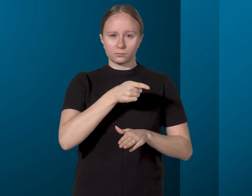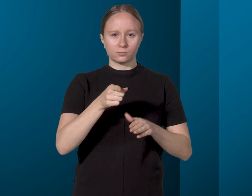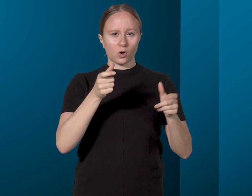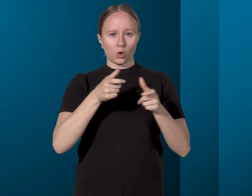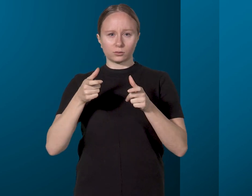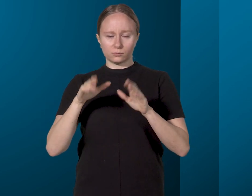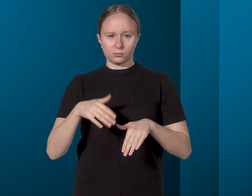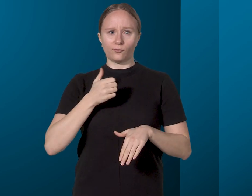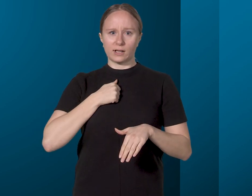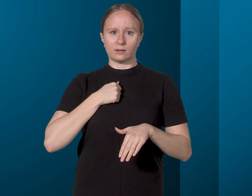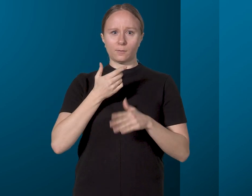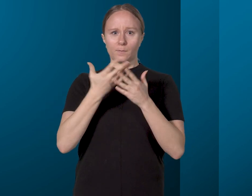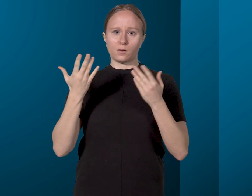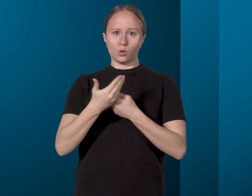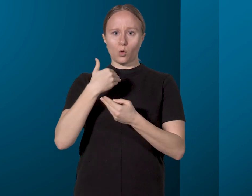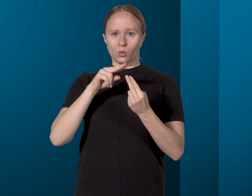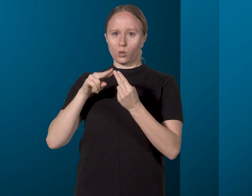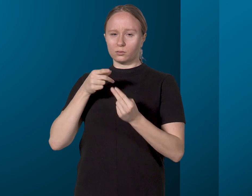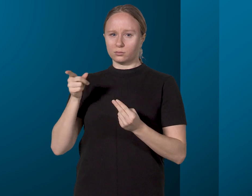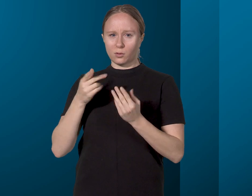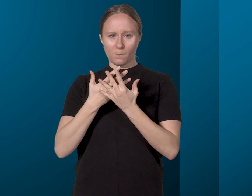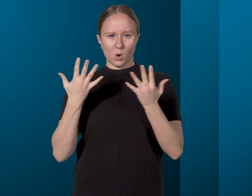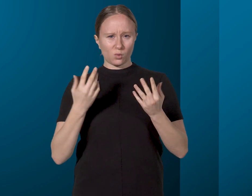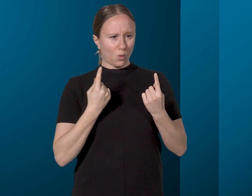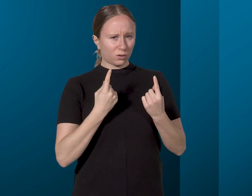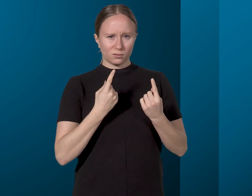Organisationerna har fått flera kundkontakter där man undrar -